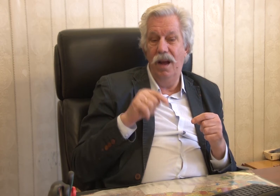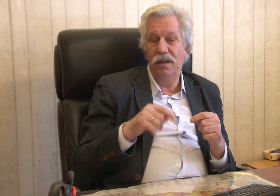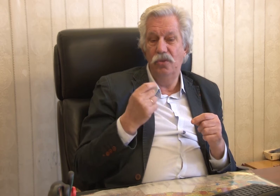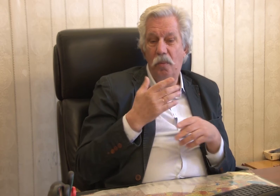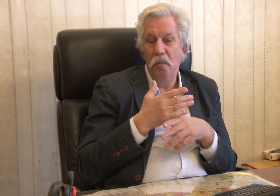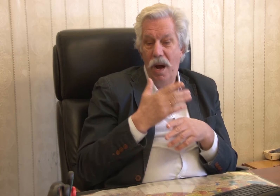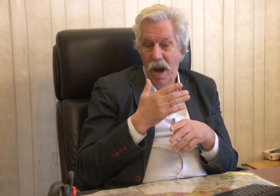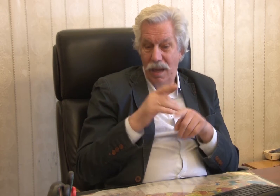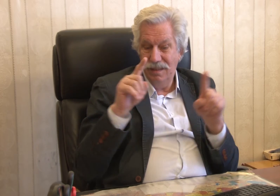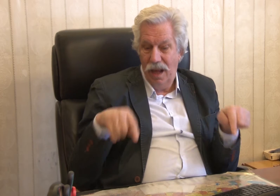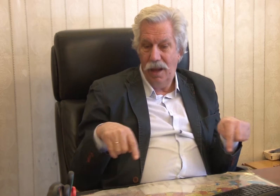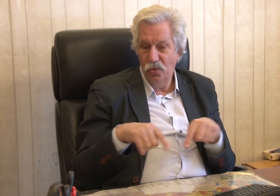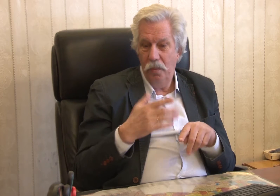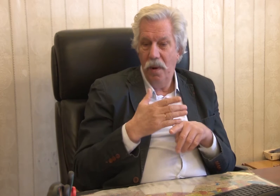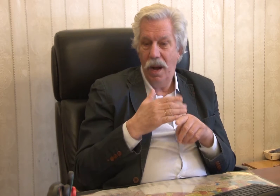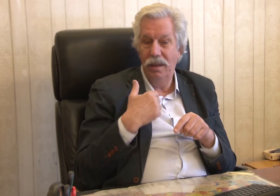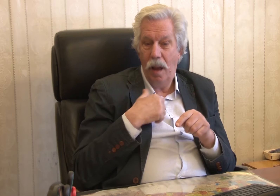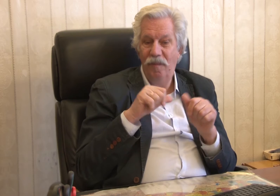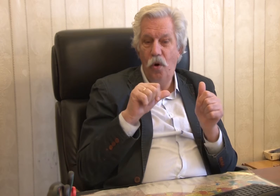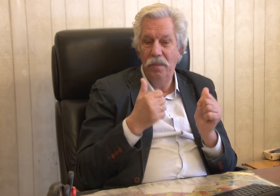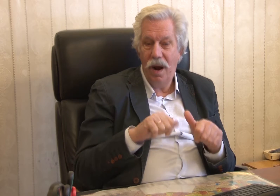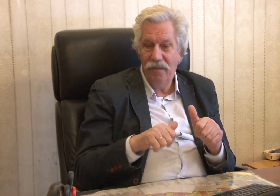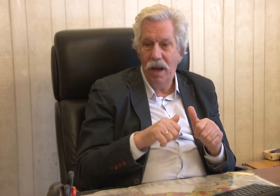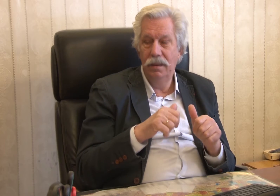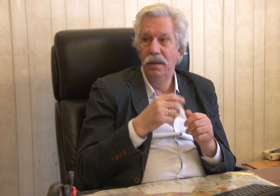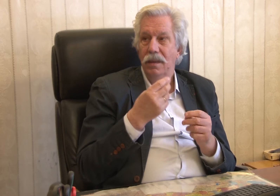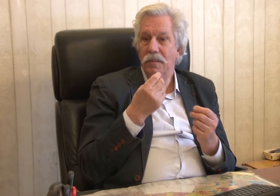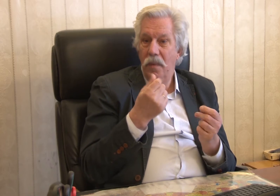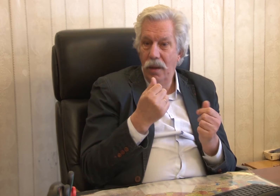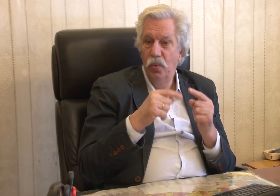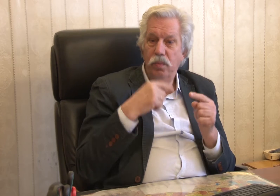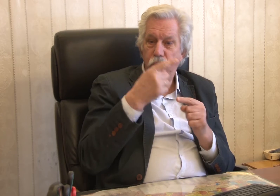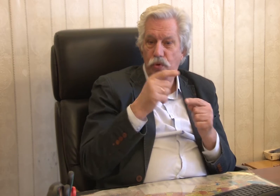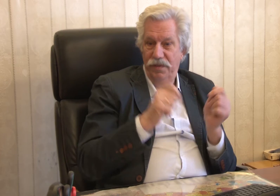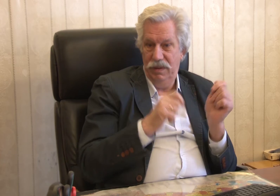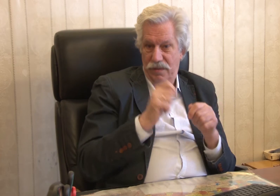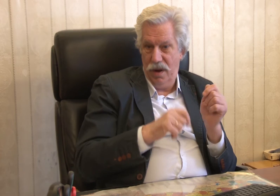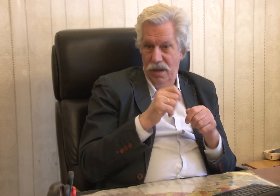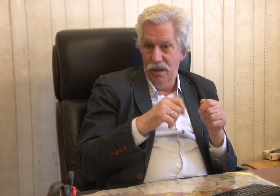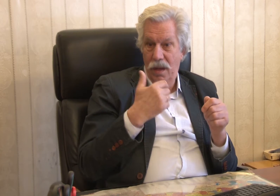Ещё статотчёты помогают нам формировать смету на будущие фестивали,